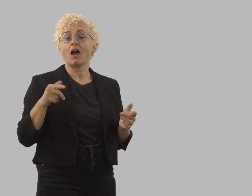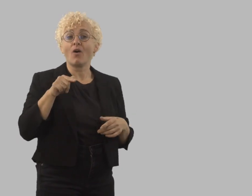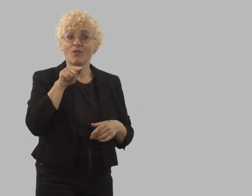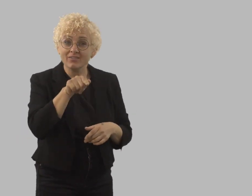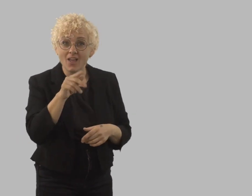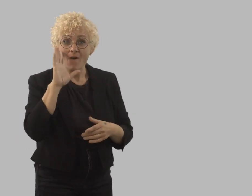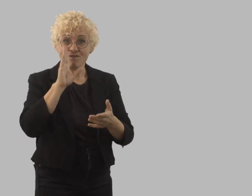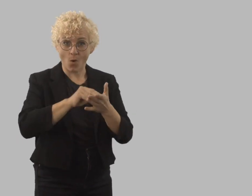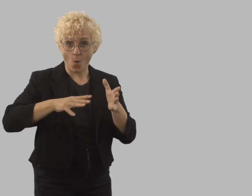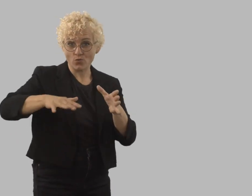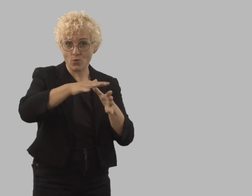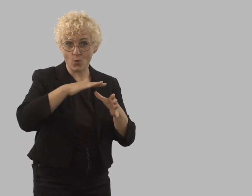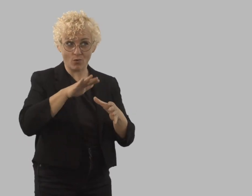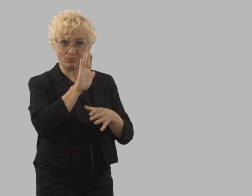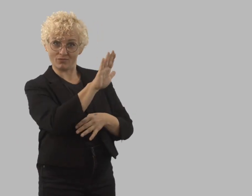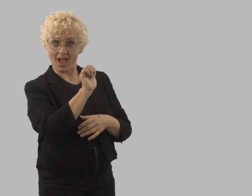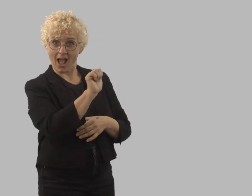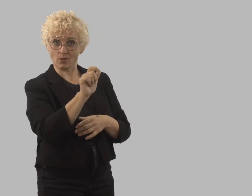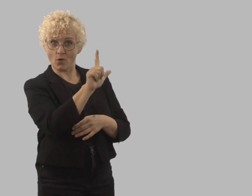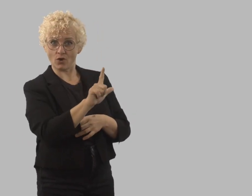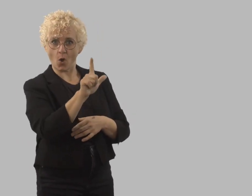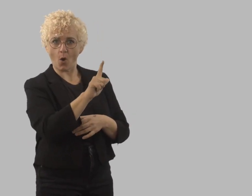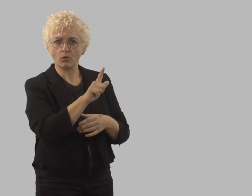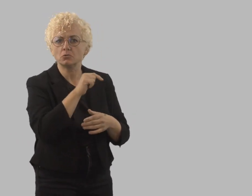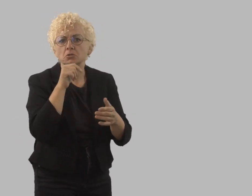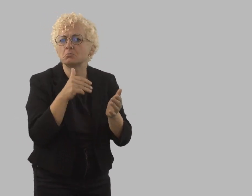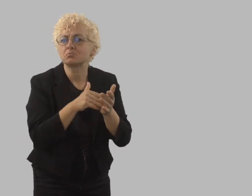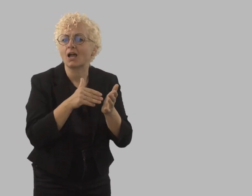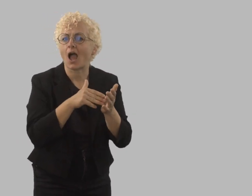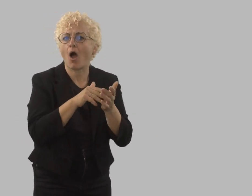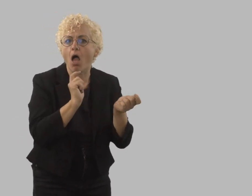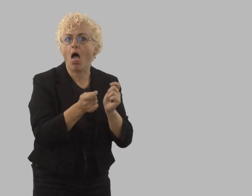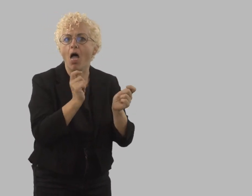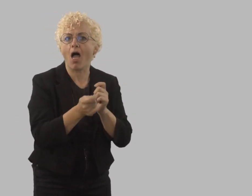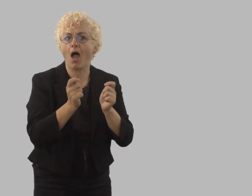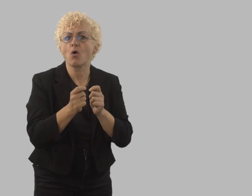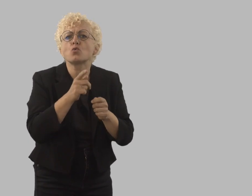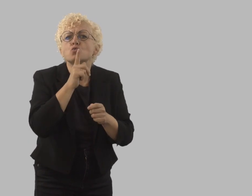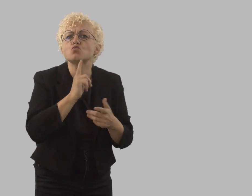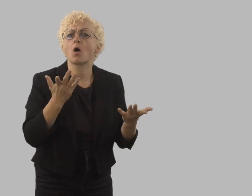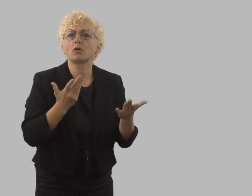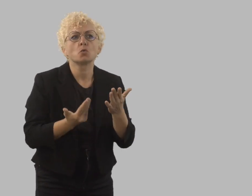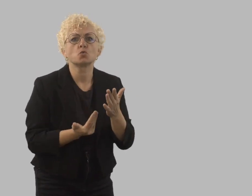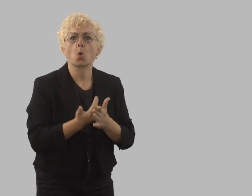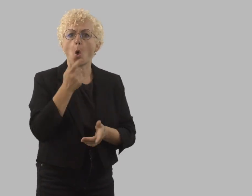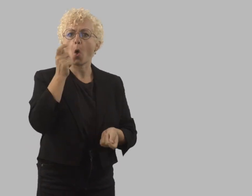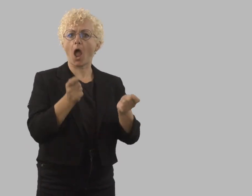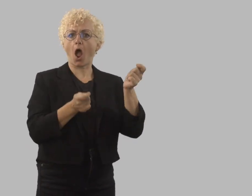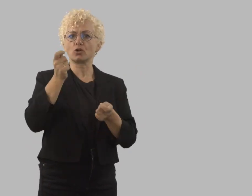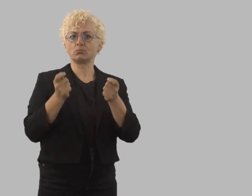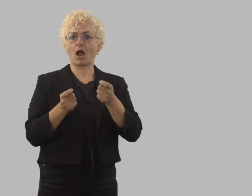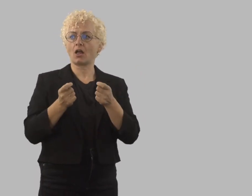Das ist in der Wohnung von Adolf Loos überhaupt nicht notwendig gewesen. Da musste man nur neu ausmalen